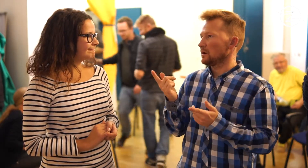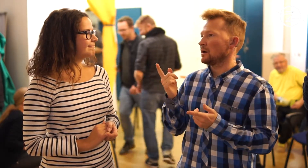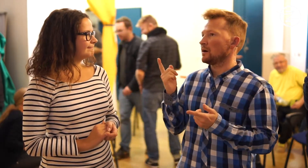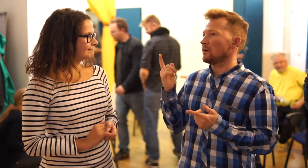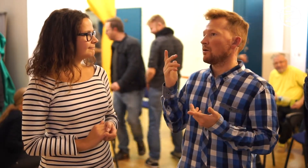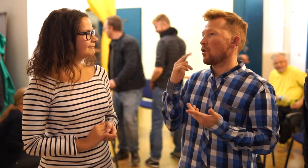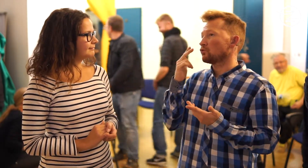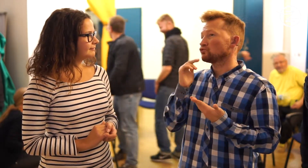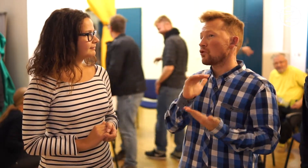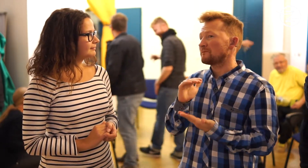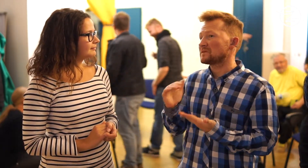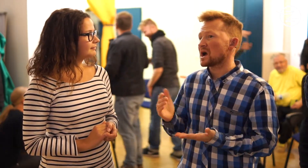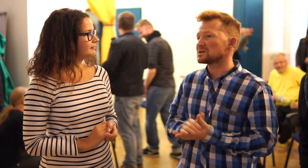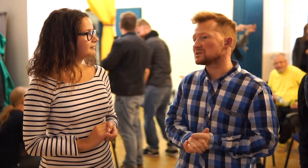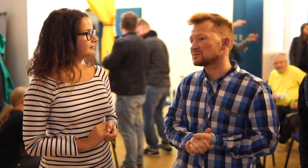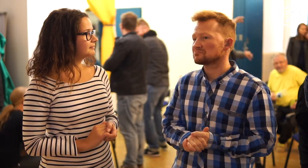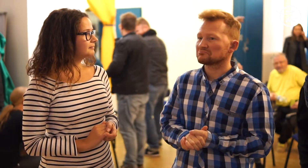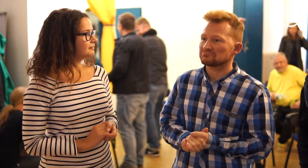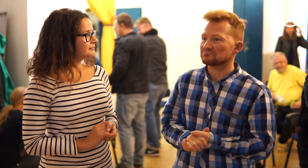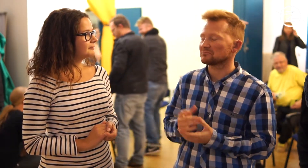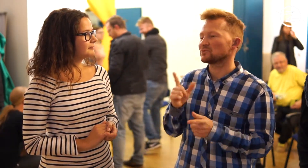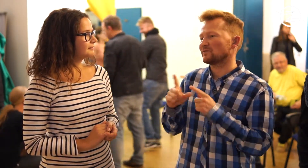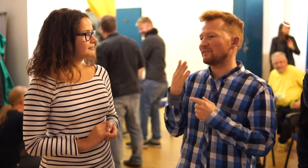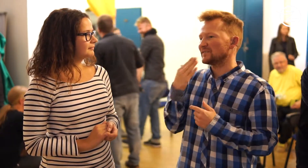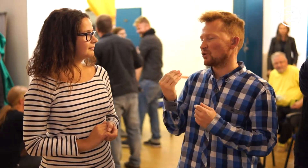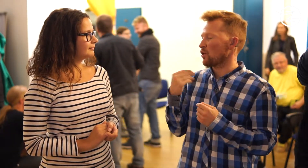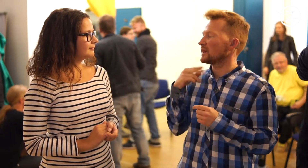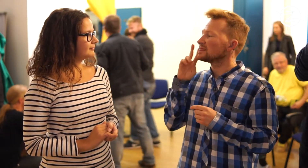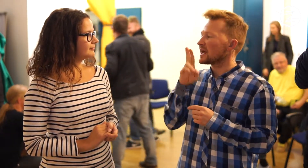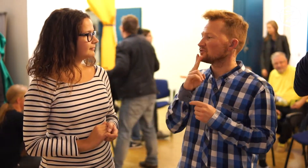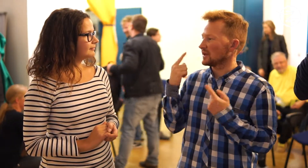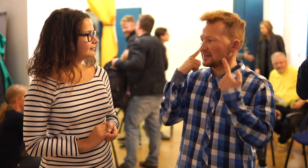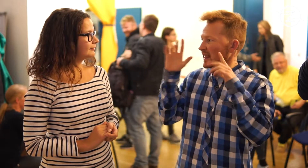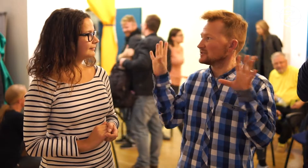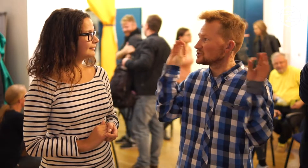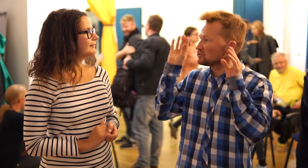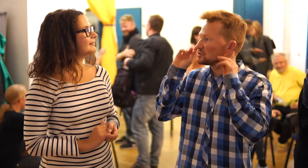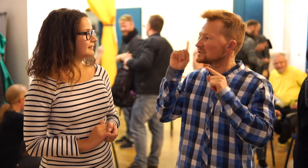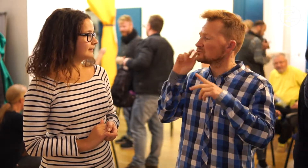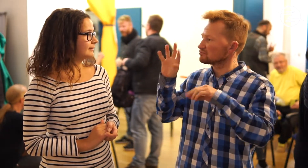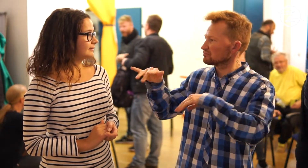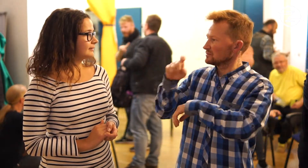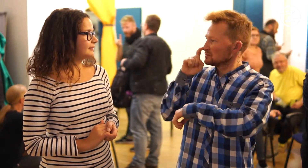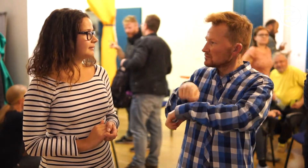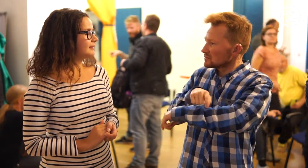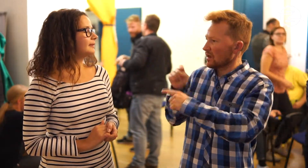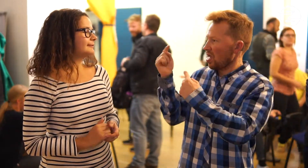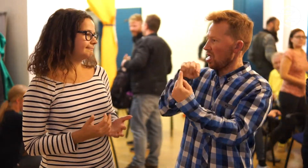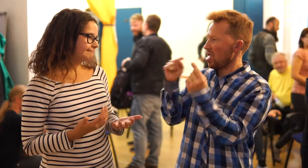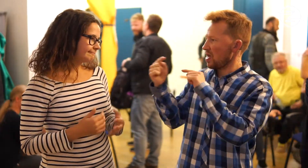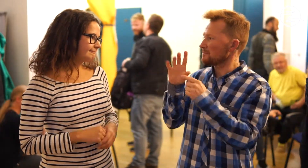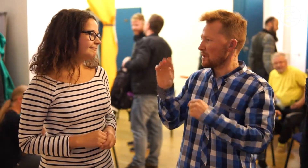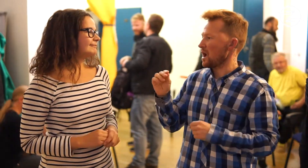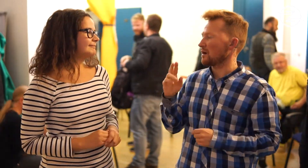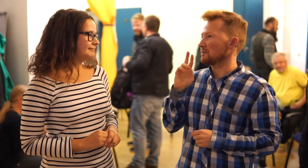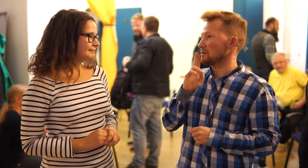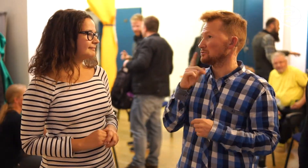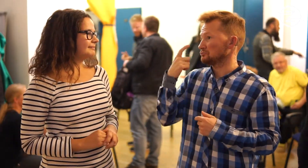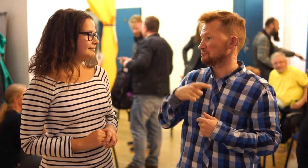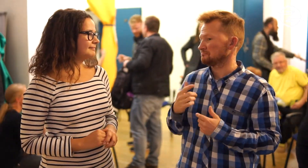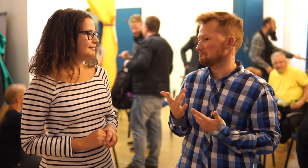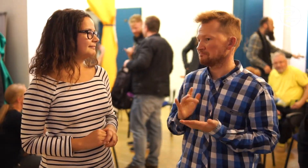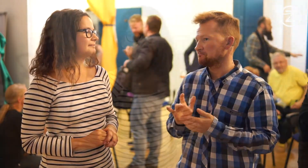Co se nevlídného chování týče, tak neslyšící mají výhodu, že neslyší, jak se například lidé kolem nich pomlouvají.